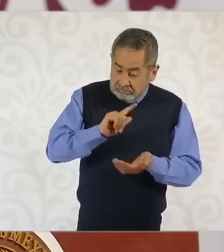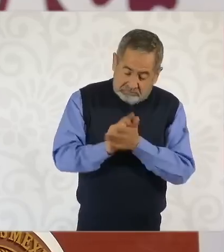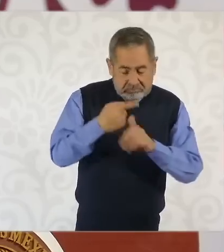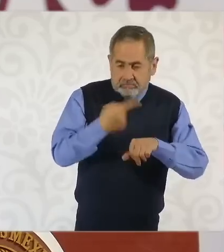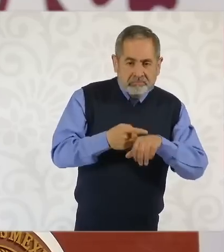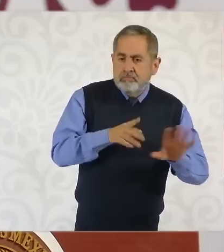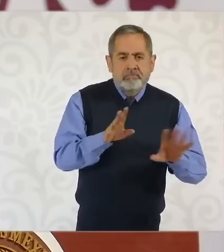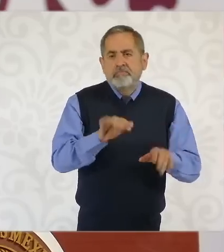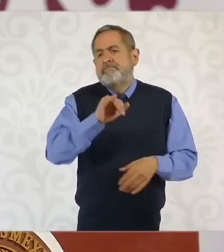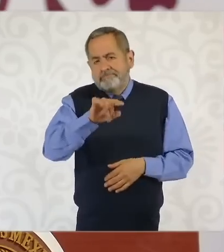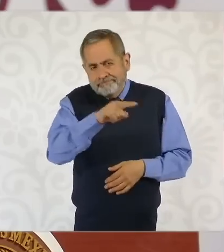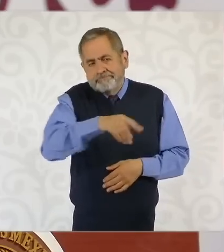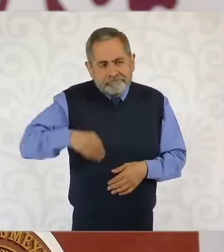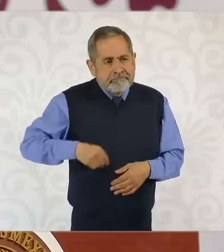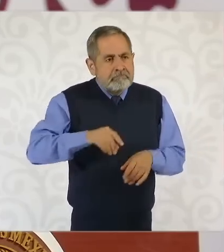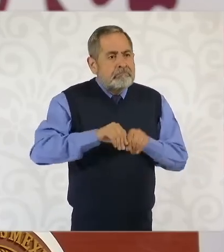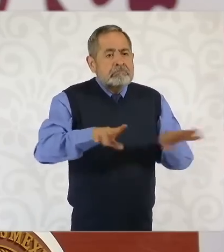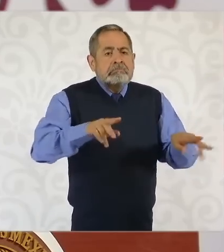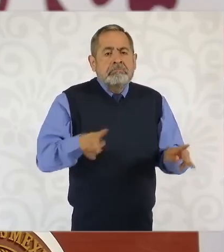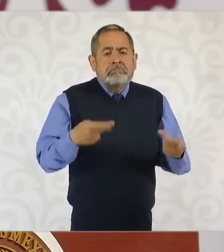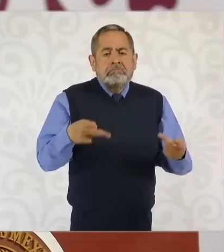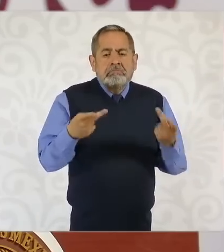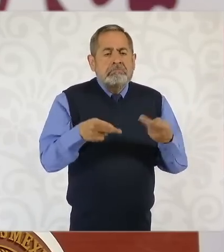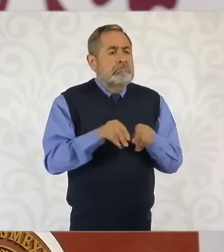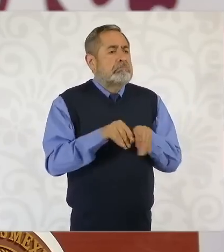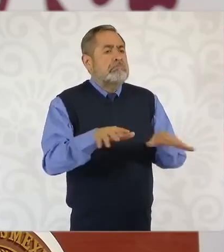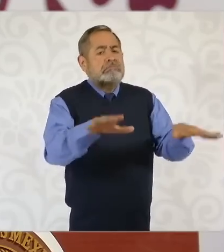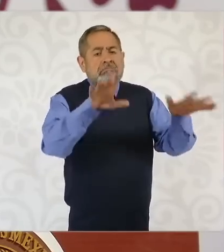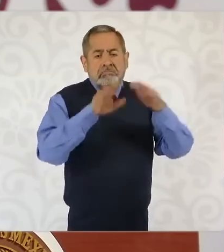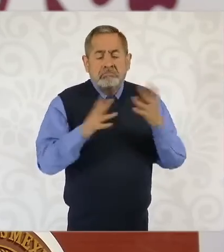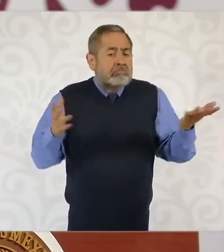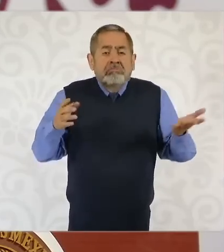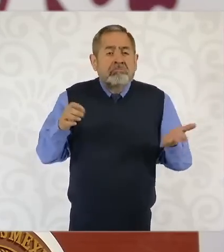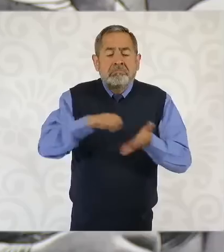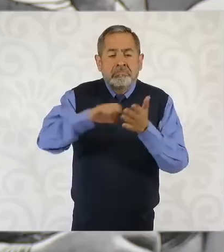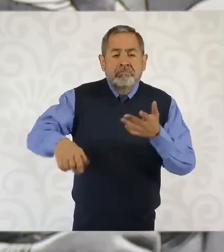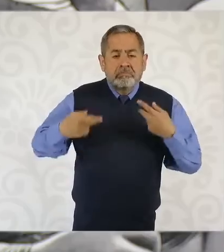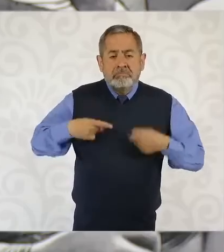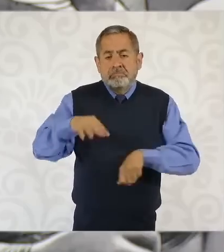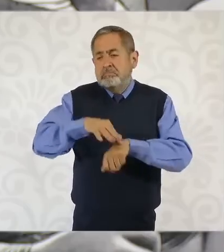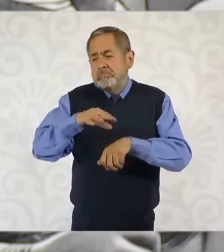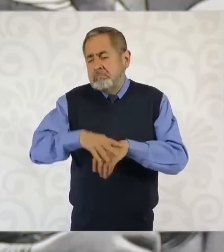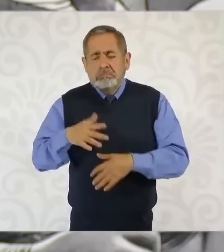opios en Estados Unidos es decir una persona iba al doctor porque tenía un dolor un un dolor de